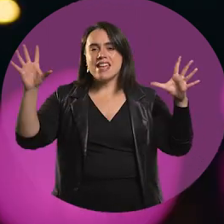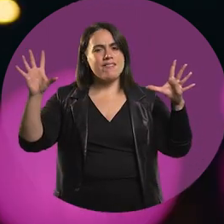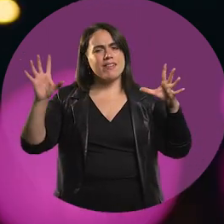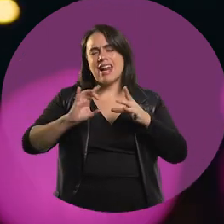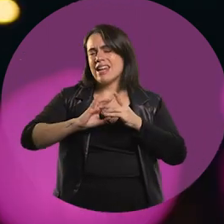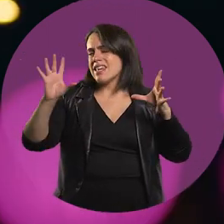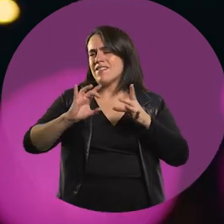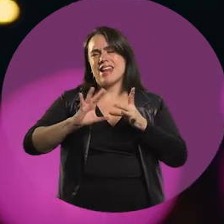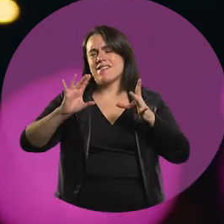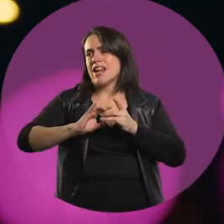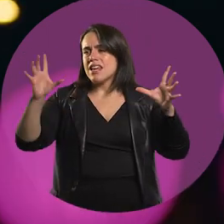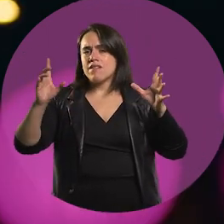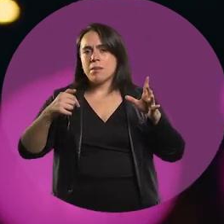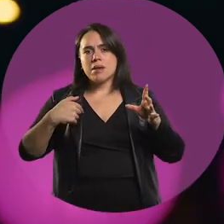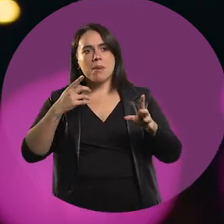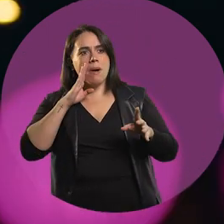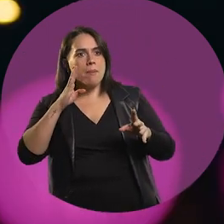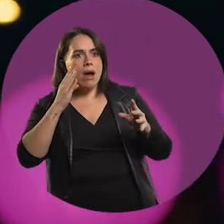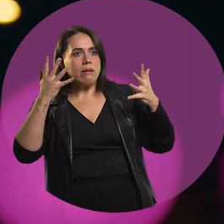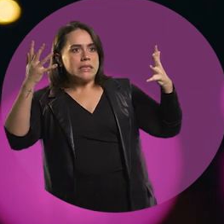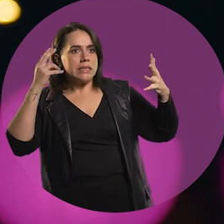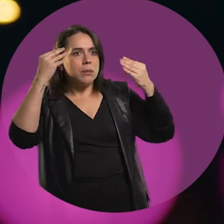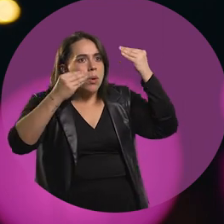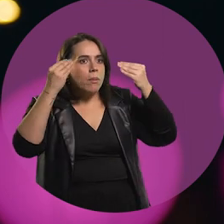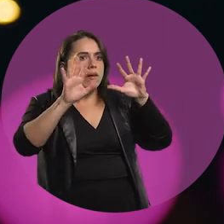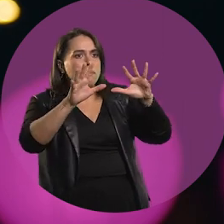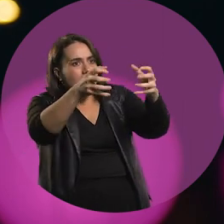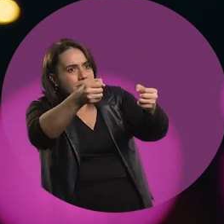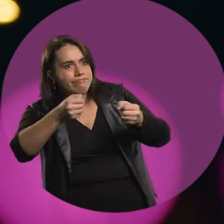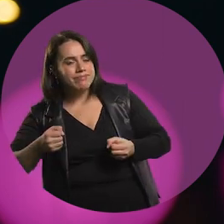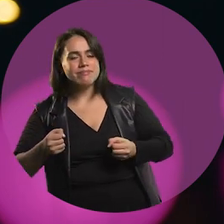de las alturas, y le daba infartos a mi pobre madre también.